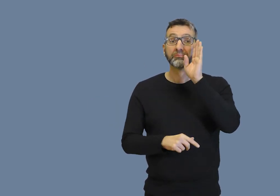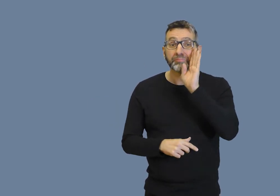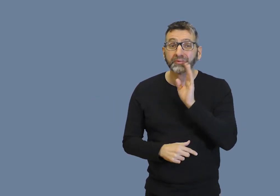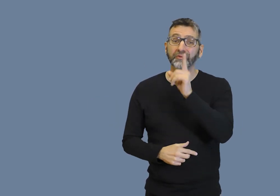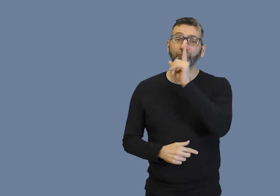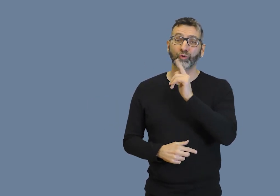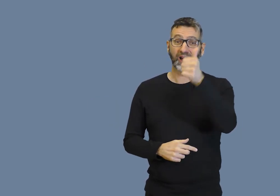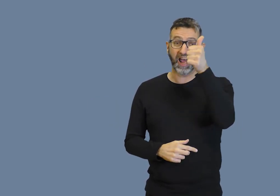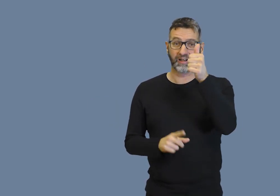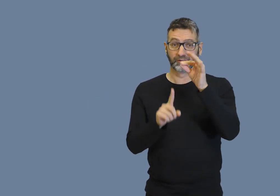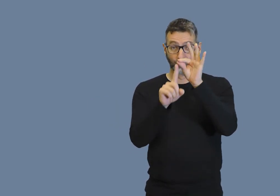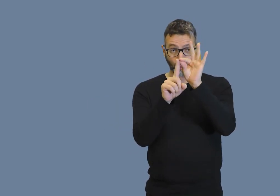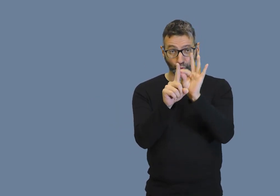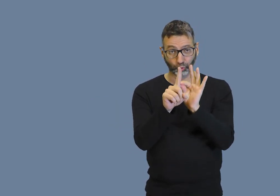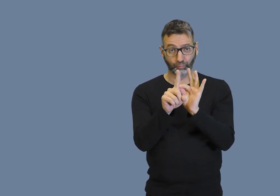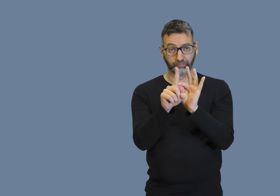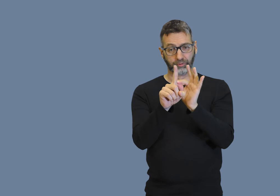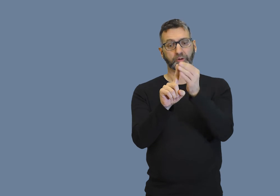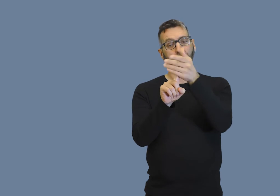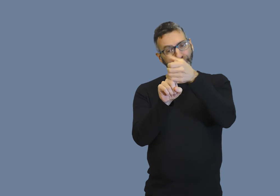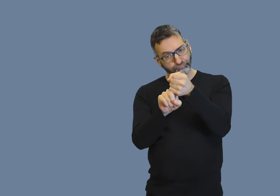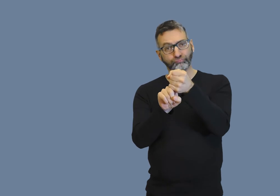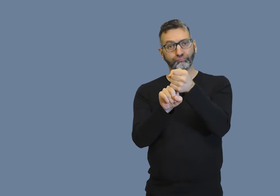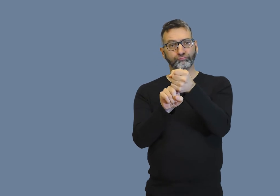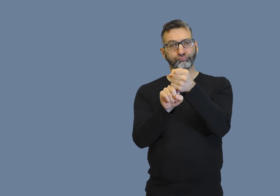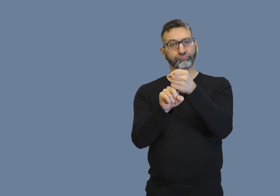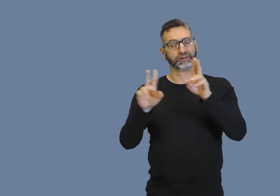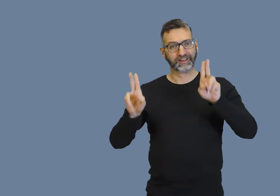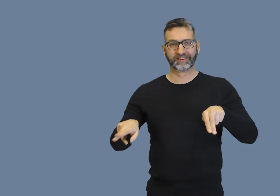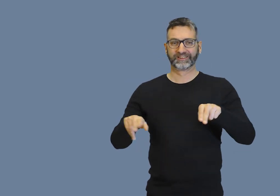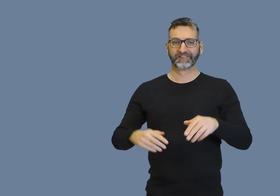Bitte nur 1 Kondom in der richtigen Größe verwenden.